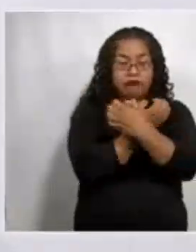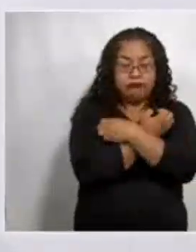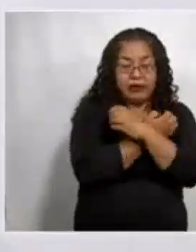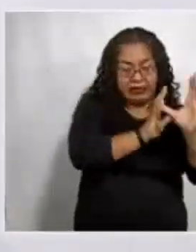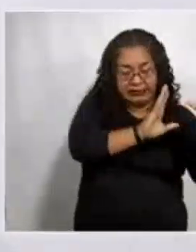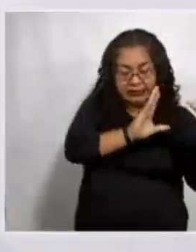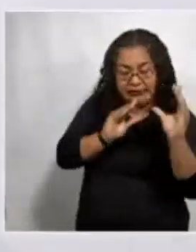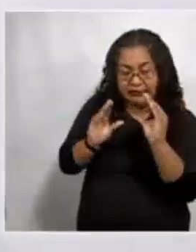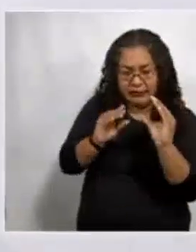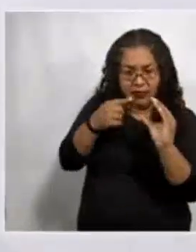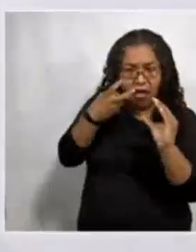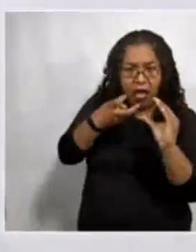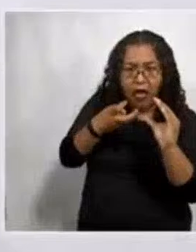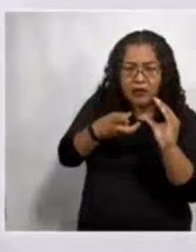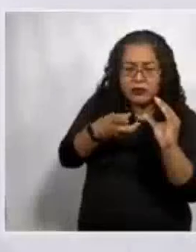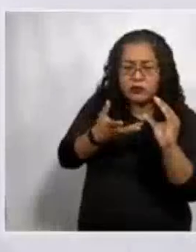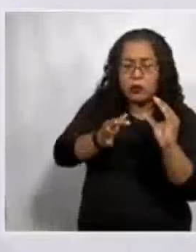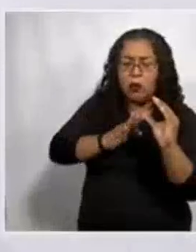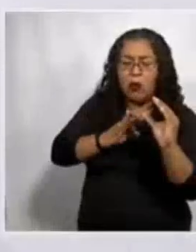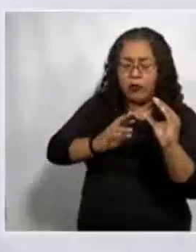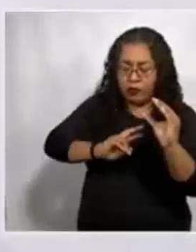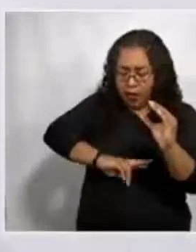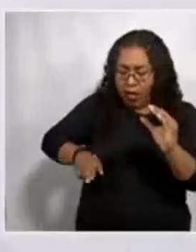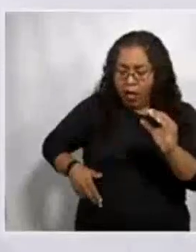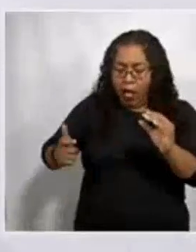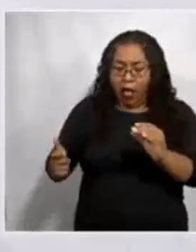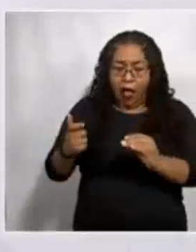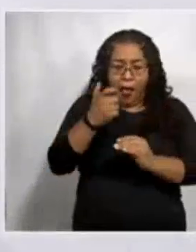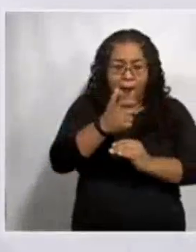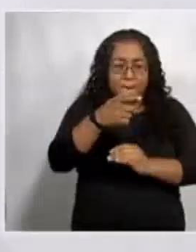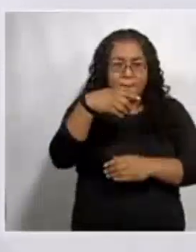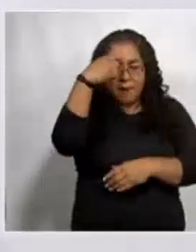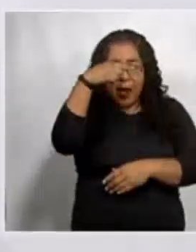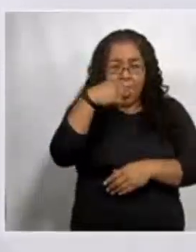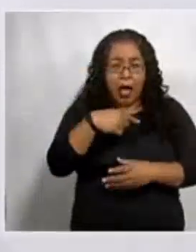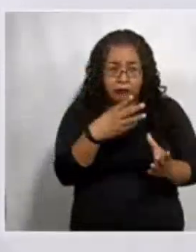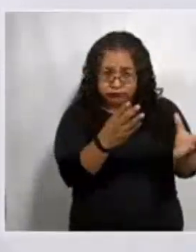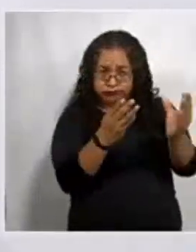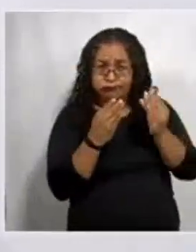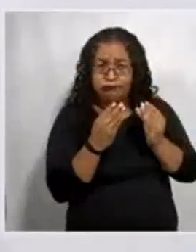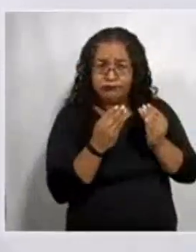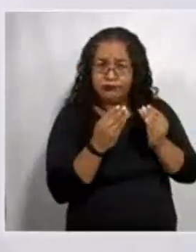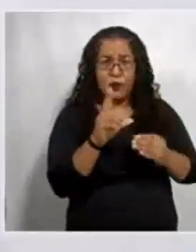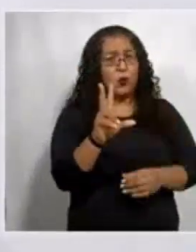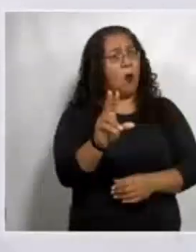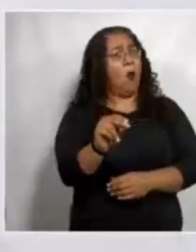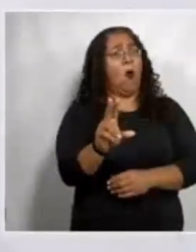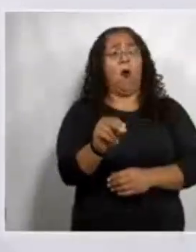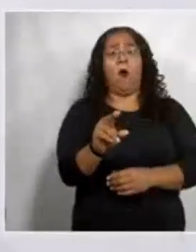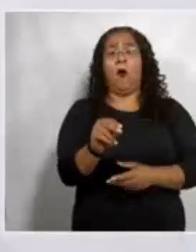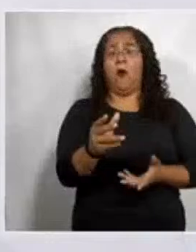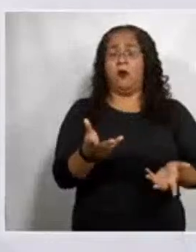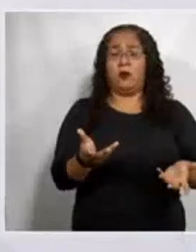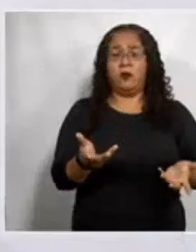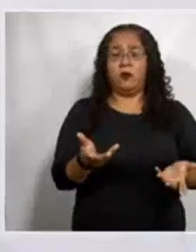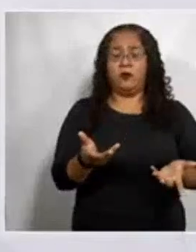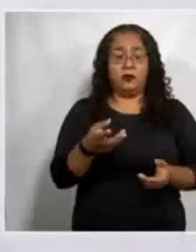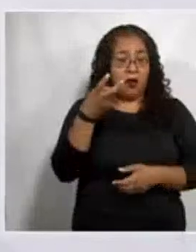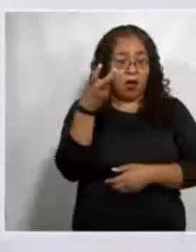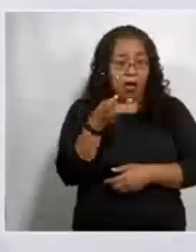mercancía que uno deba pagar para poder tenerla. La educación pública no es un privilegio para